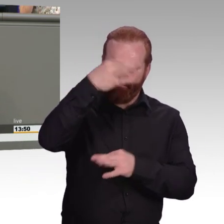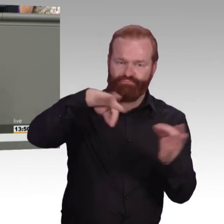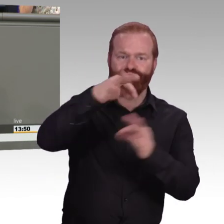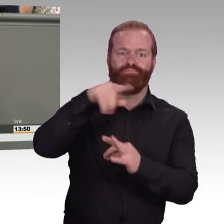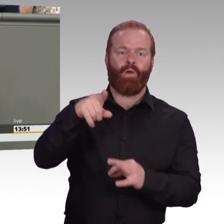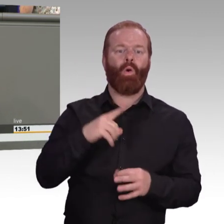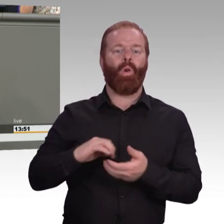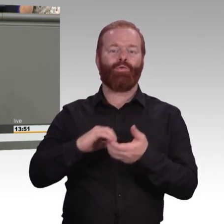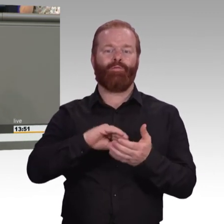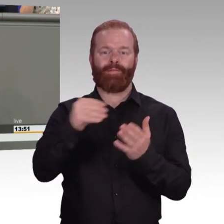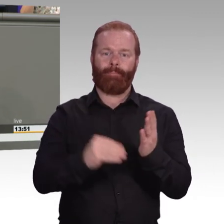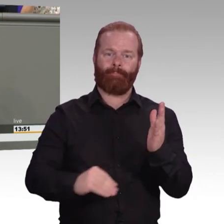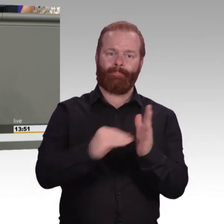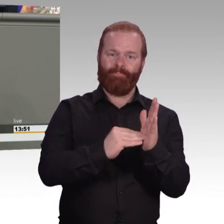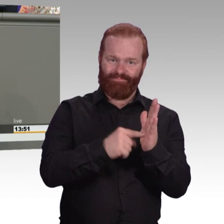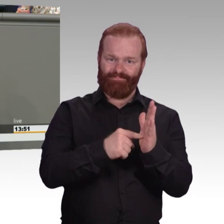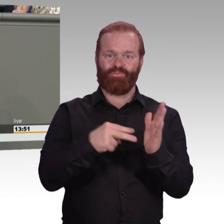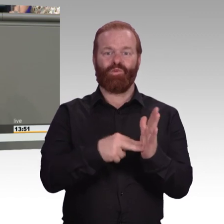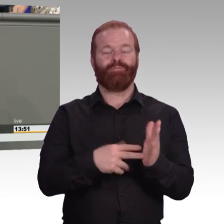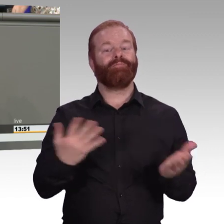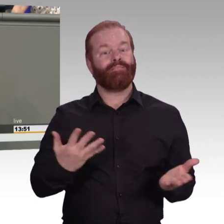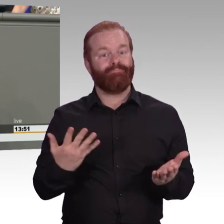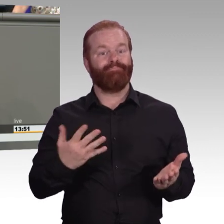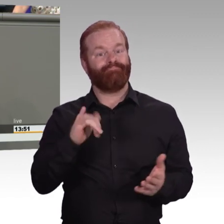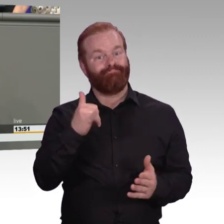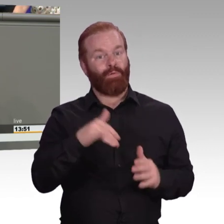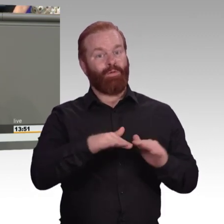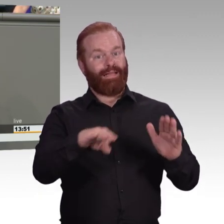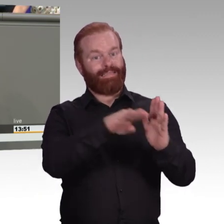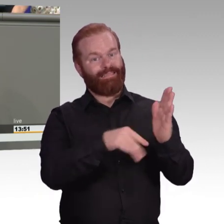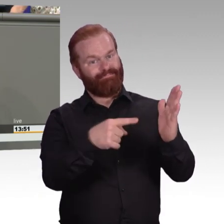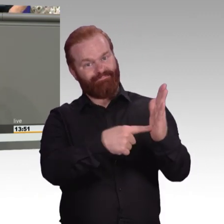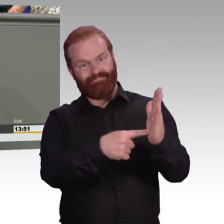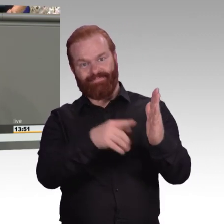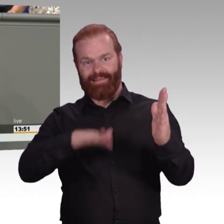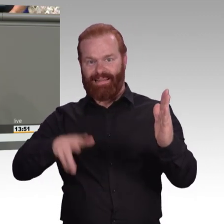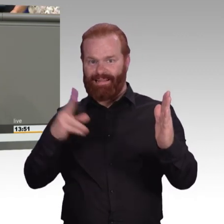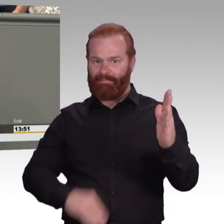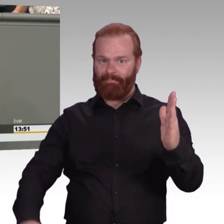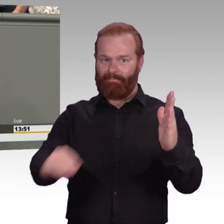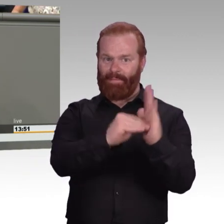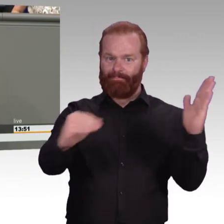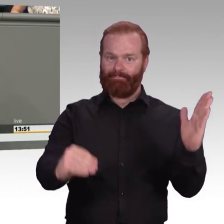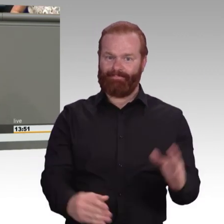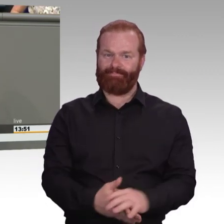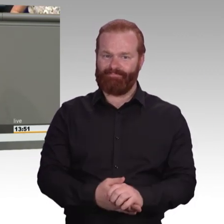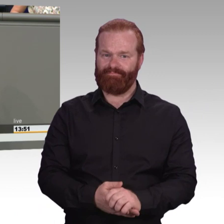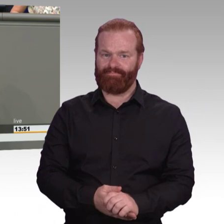der Kinderrechte in Deutschland? Tja, da gibt es noch eine ganze Menge zu tun, denn es kommt eben nicht alle Kinder zu ihrem Recht